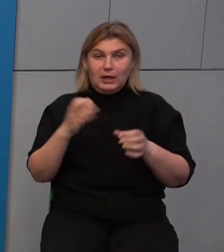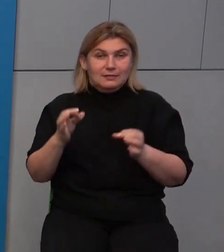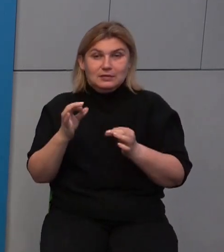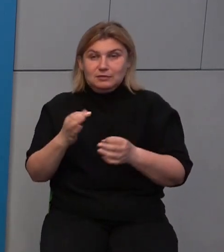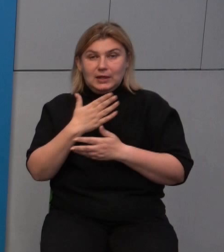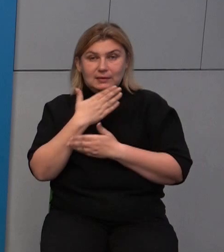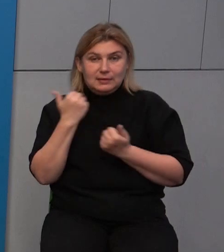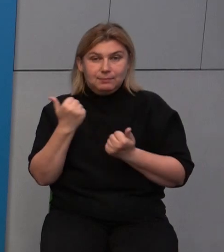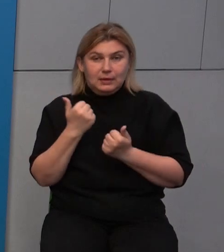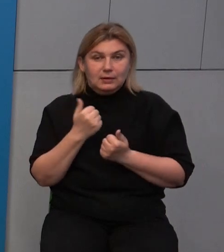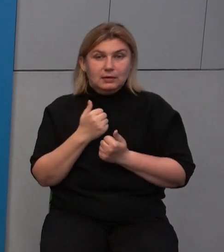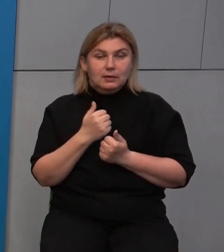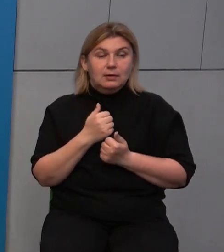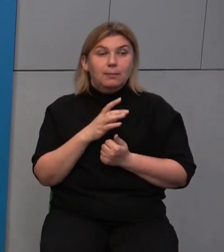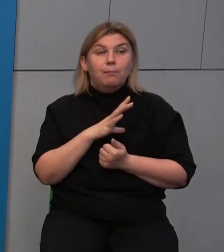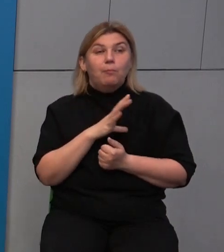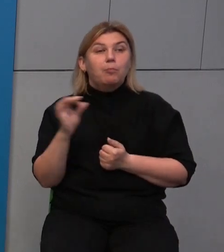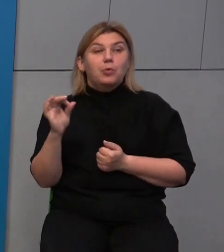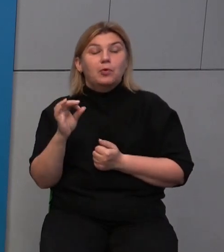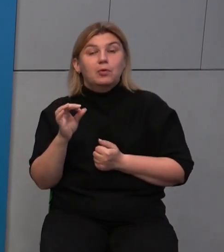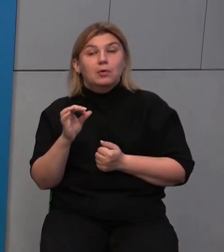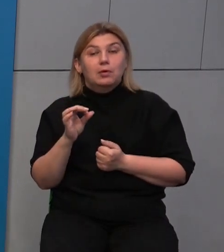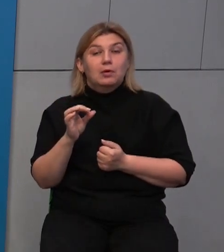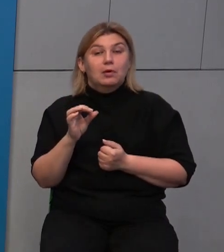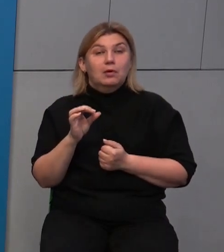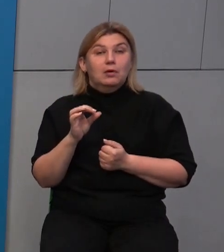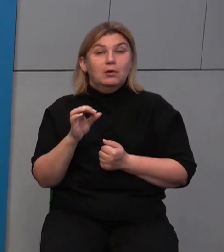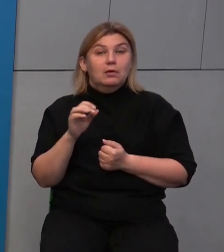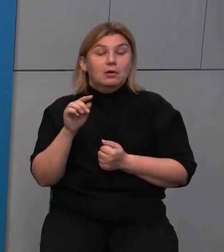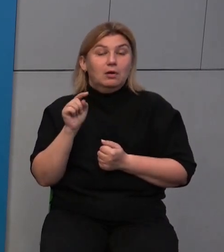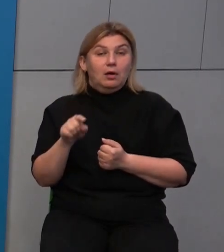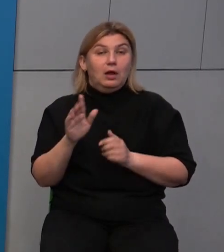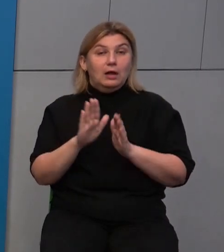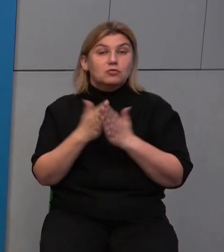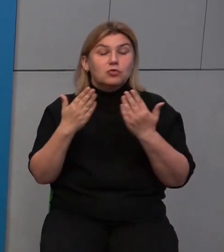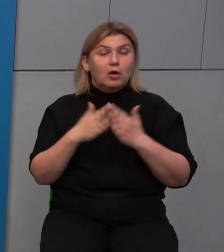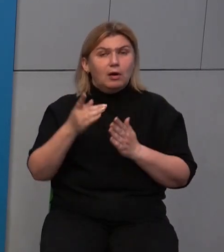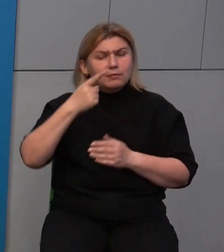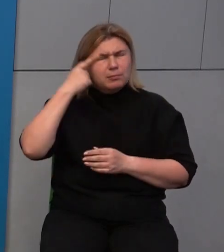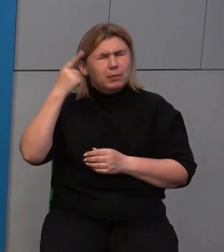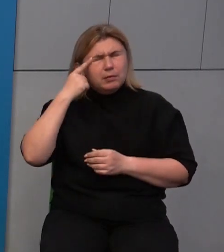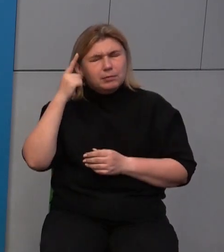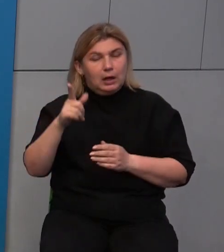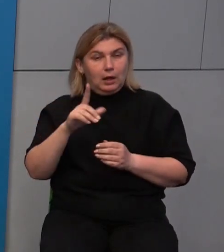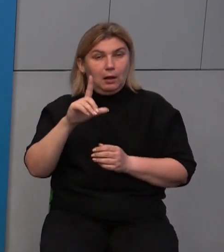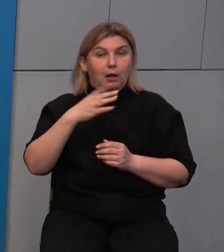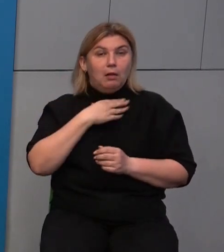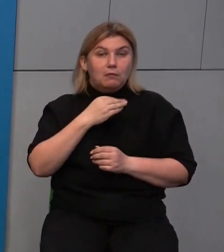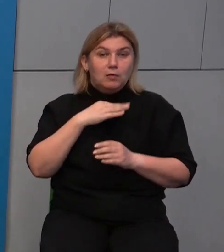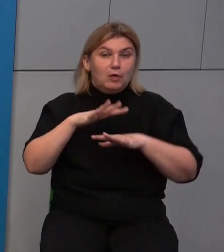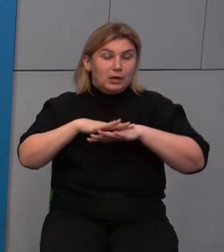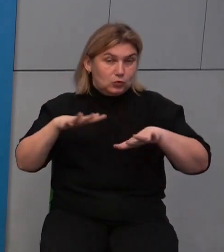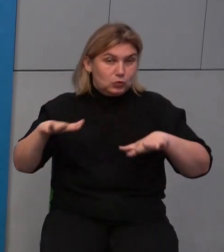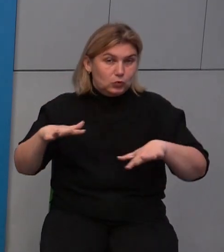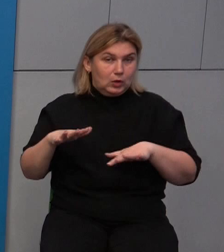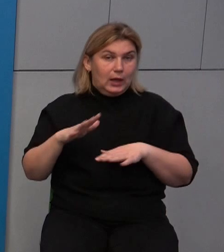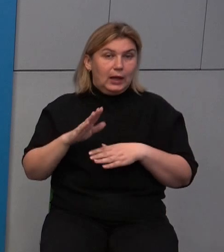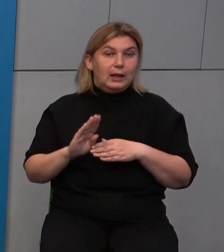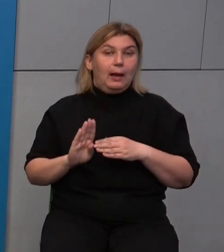Bo ona po prostu, wydaje nam się, że takich książek wspomnieniowych o Lwowie jest bardzo dużo, ale one powstały dużo później